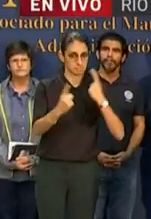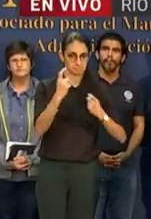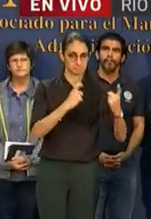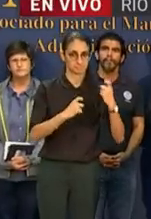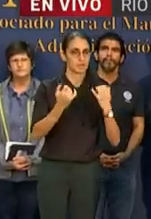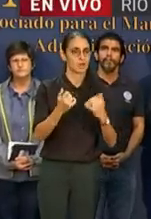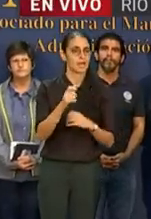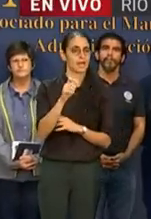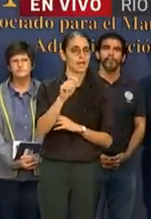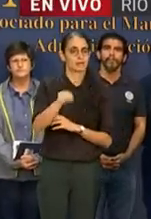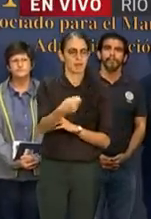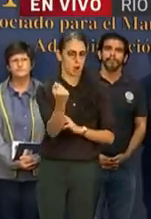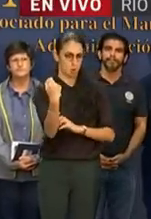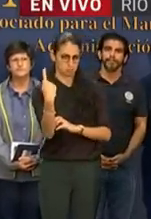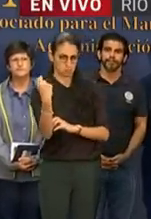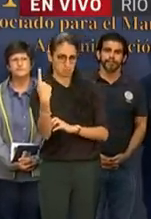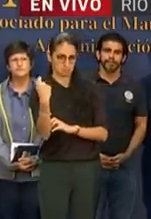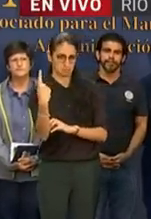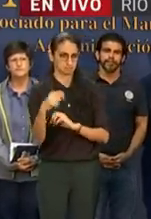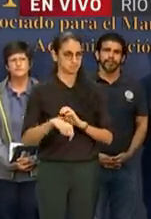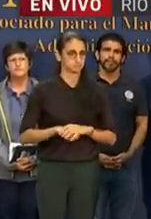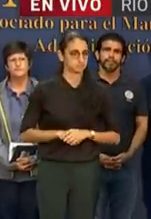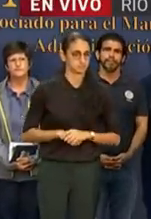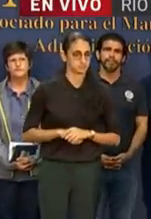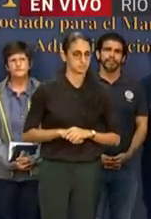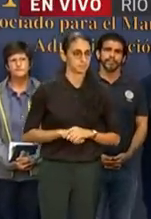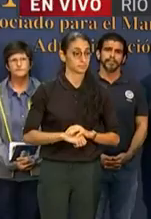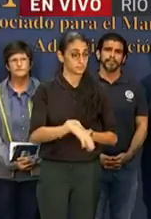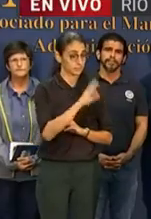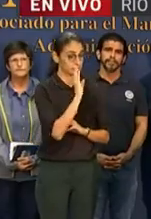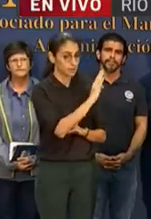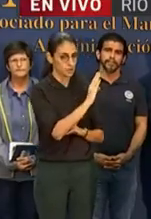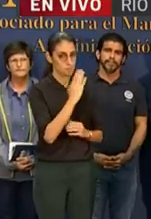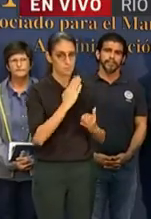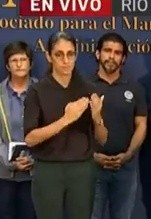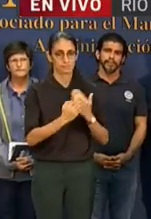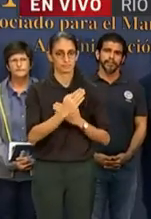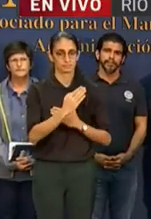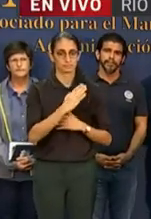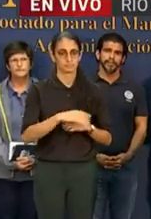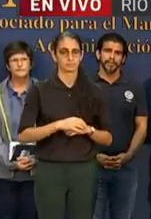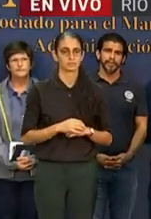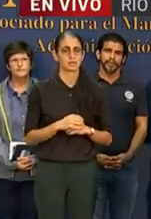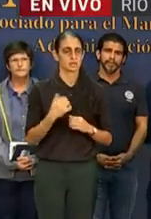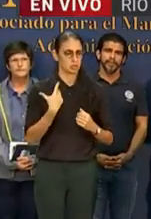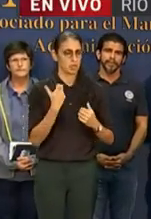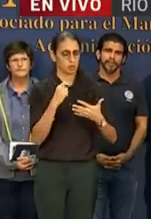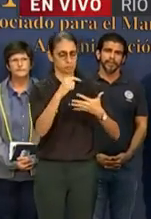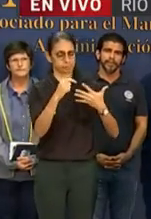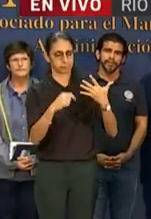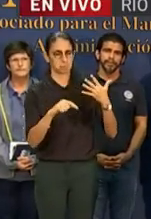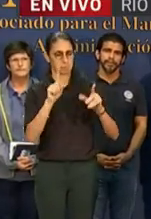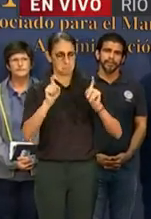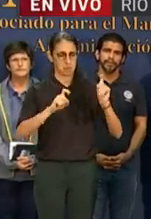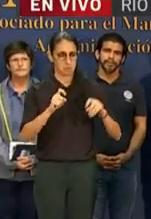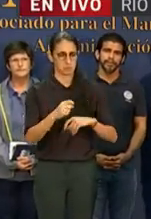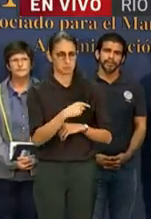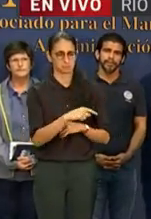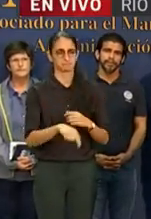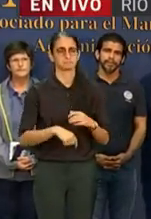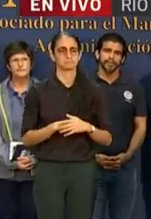EMERGENCIA.